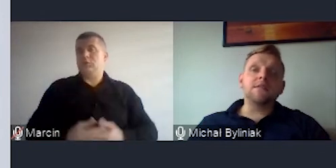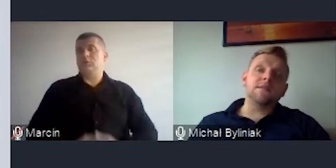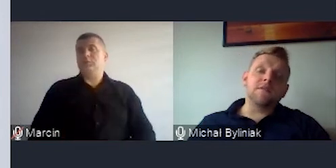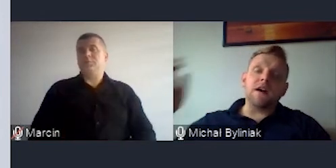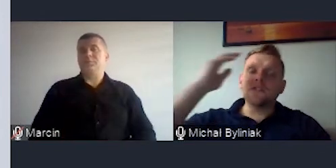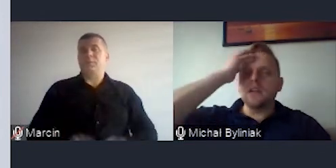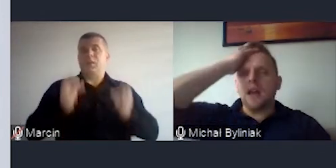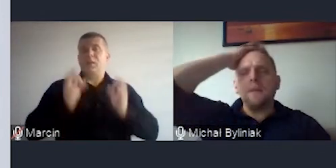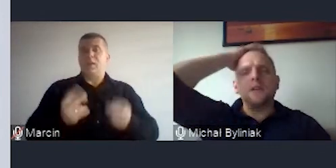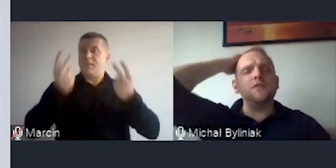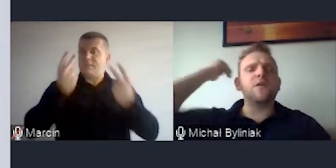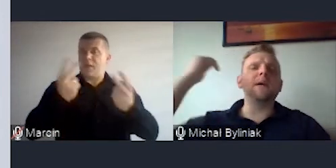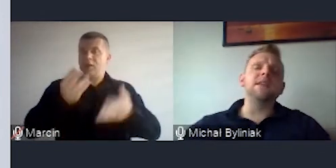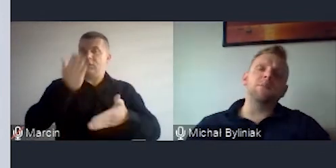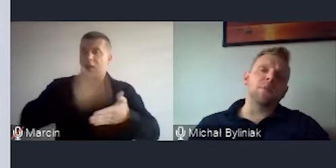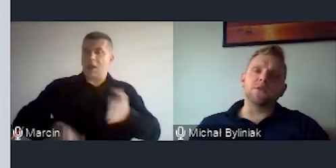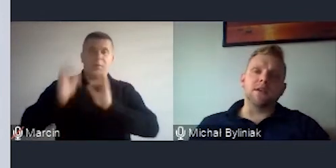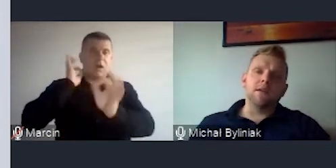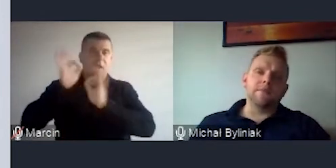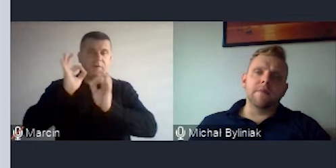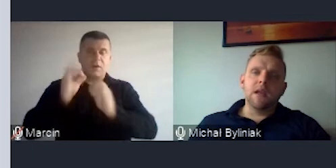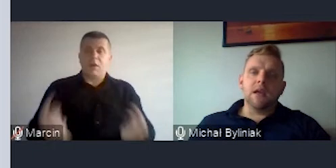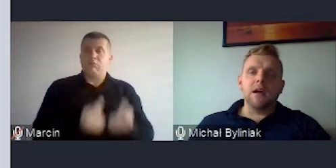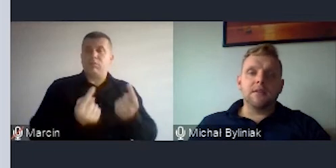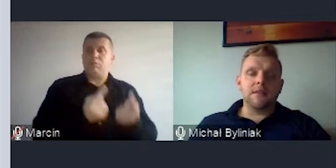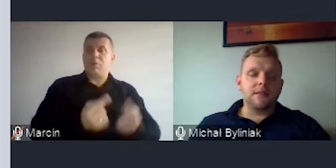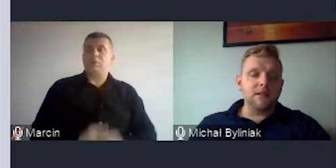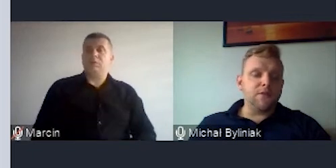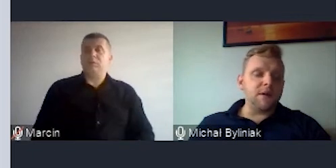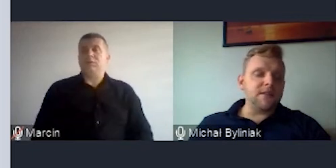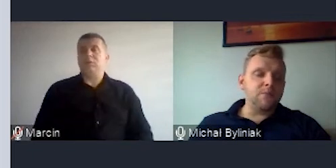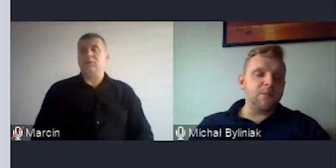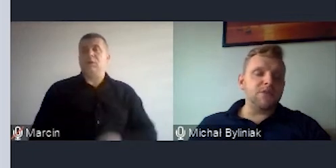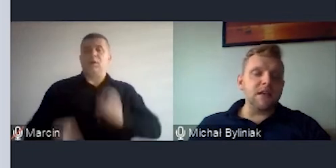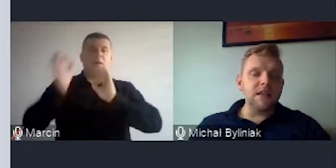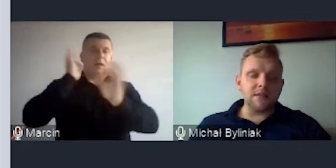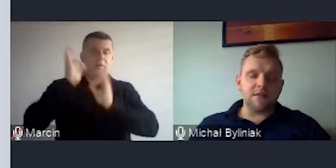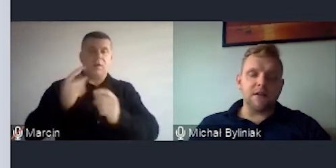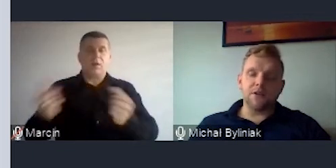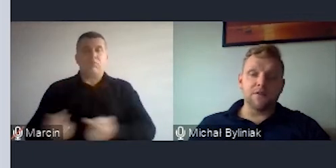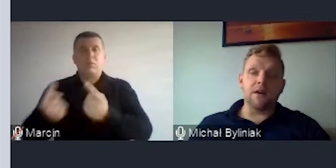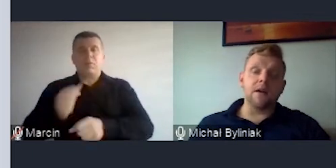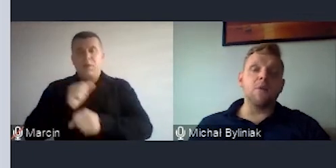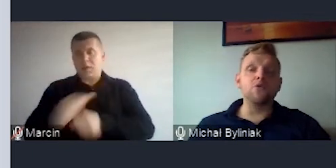I teraz ważny element: informacja i promocja. Informacja i promocja jest kwalifikowalna,